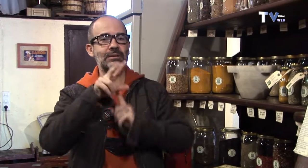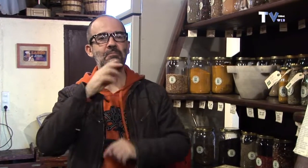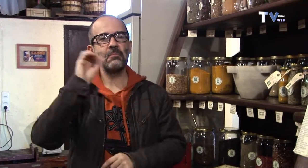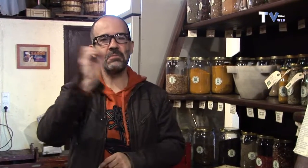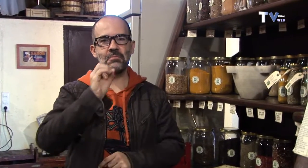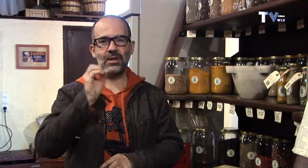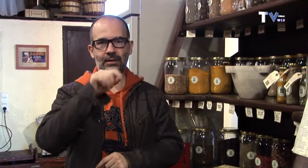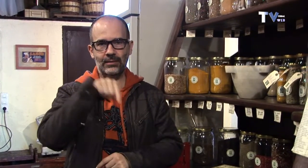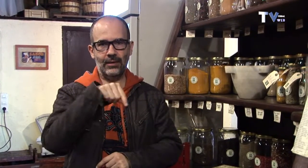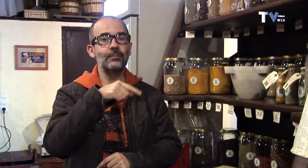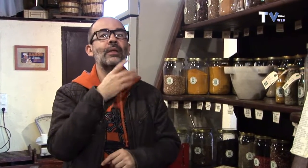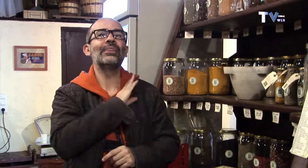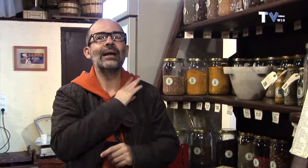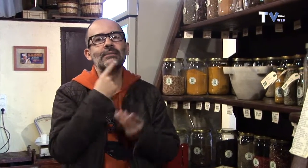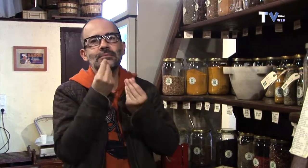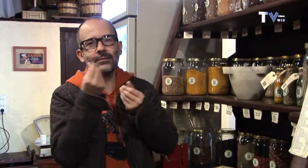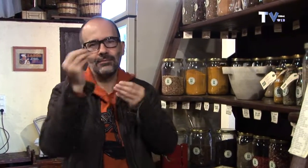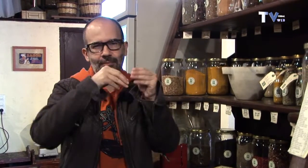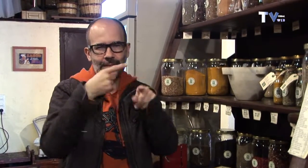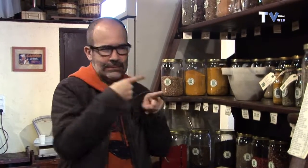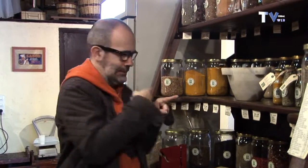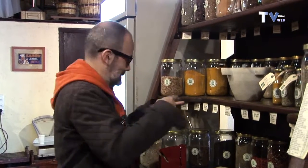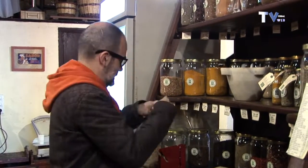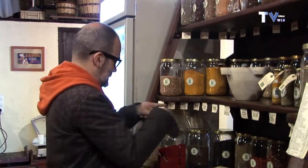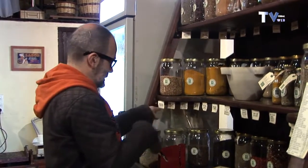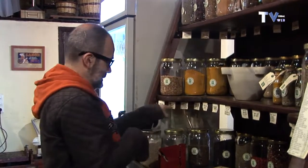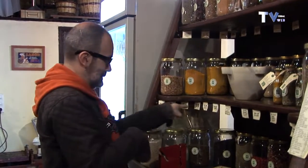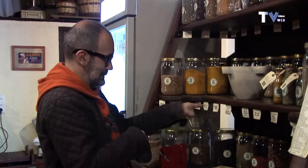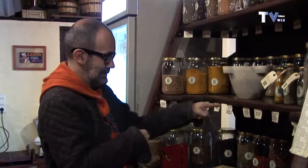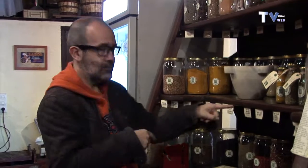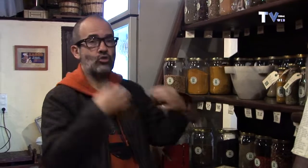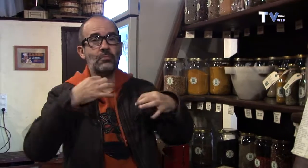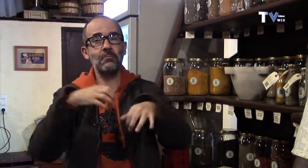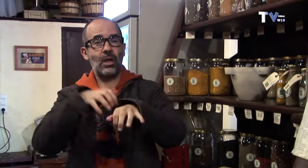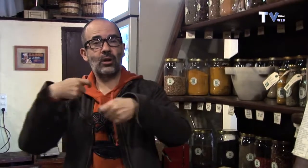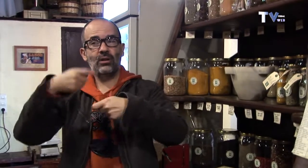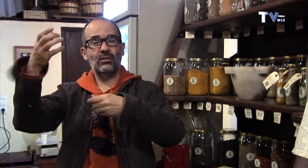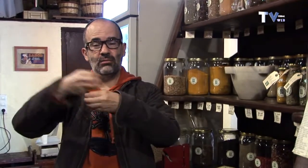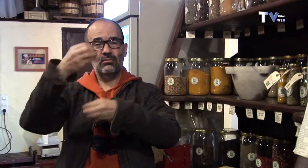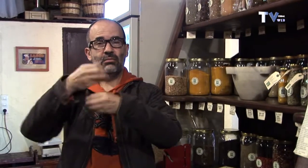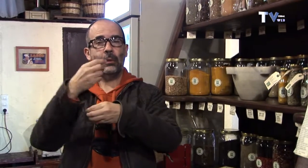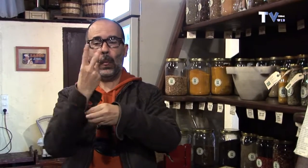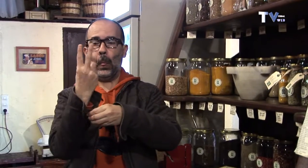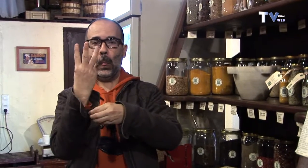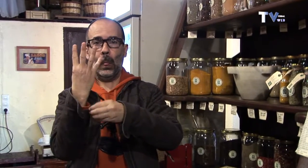Todo esto son pebres en catalán, en castellano pimientas, de distintos sabores.